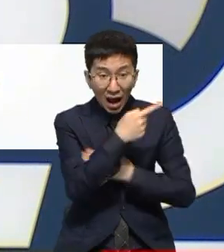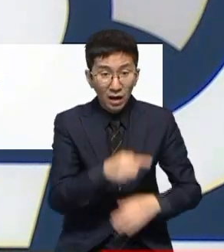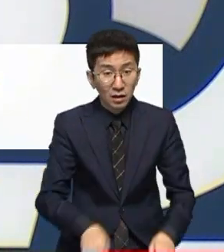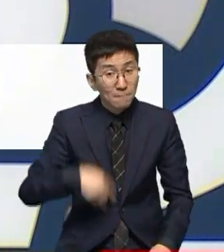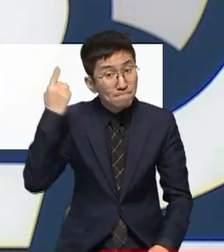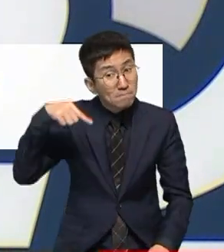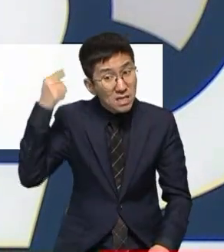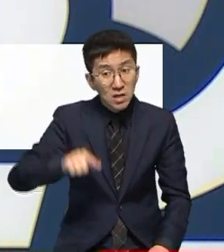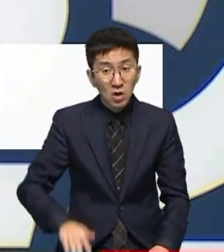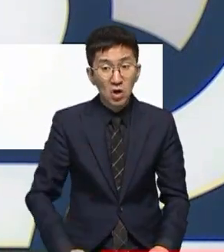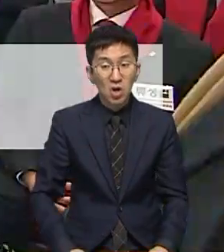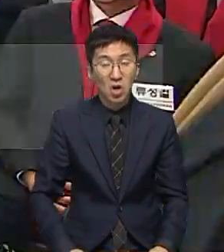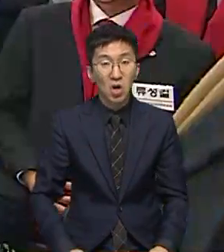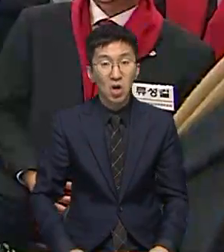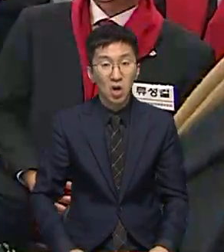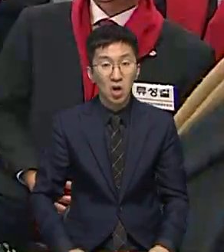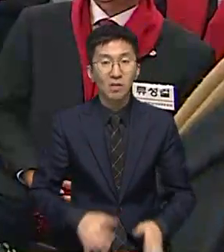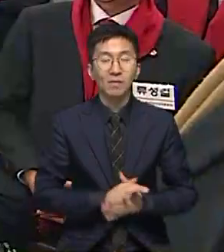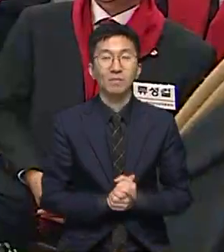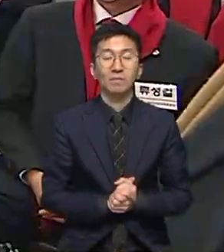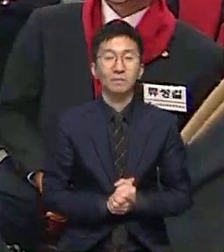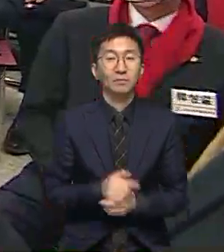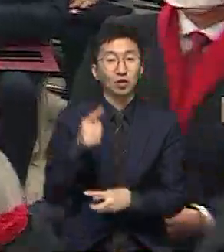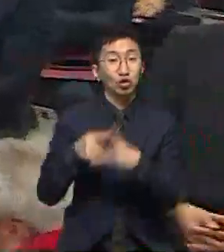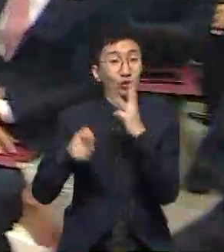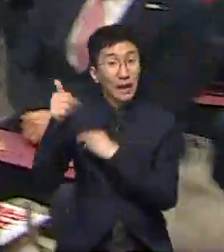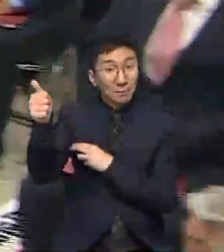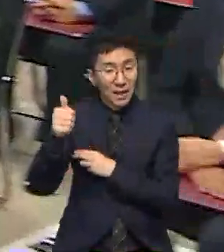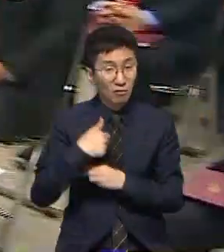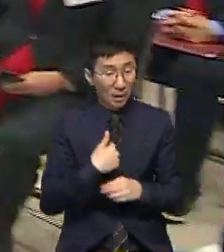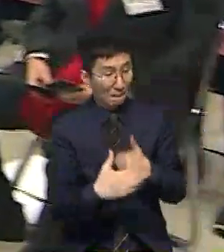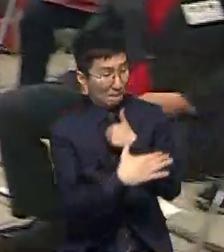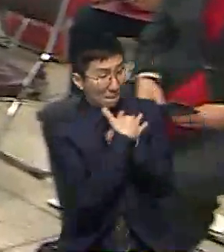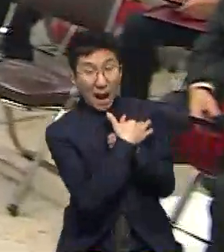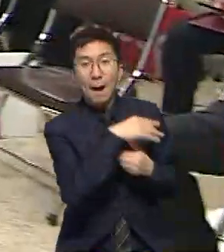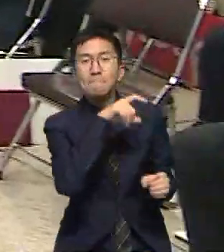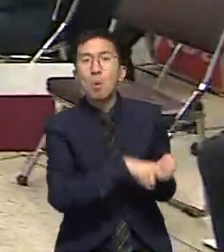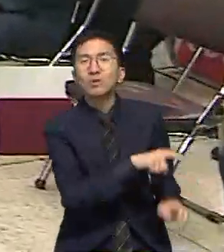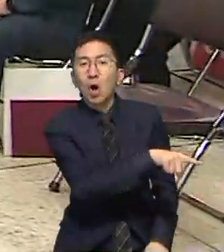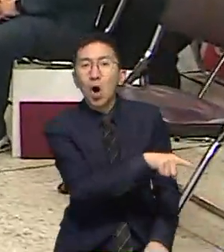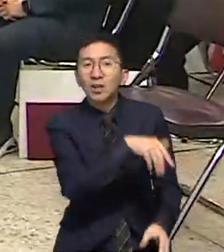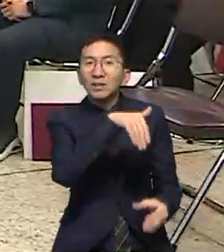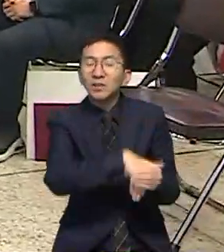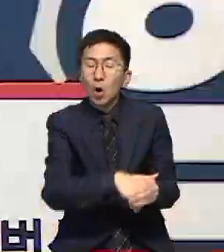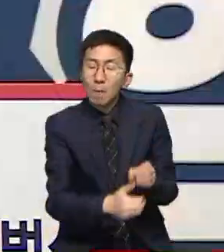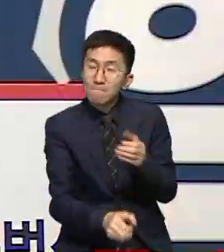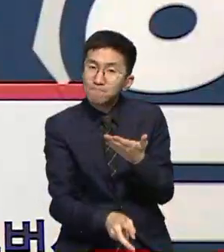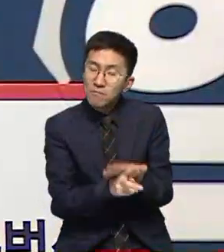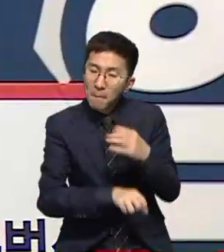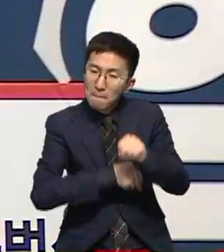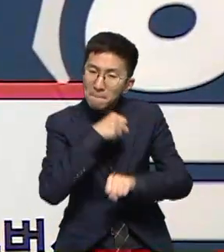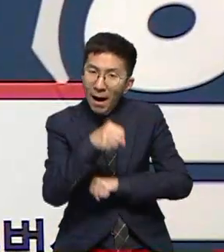(기자) 윤 후보는 야당을 노린 공수처의 불법 선개 개입이라 주장하면서 현 정부와